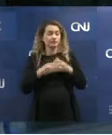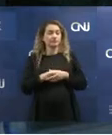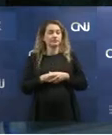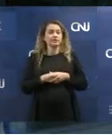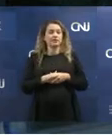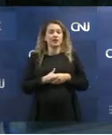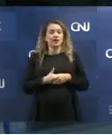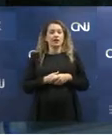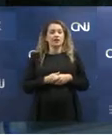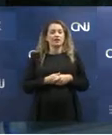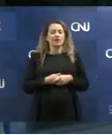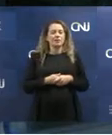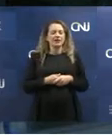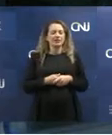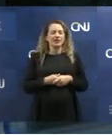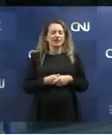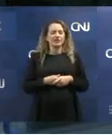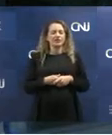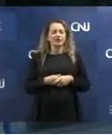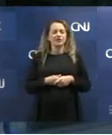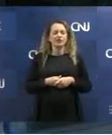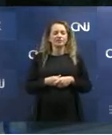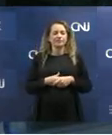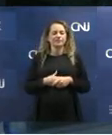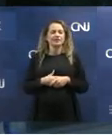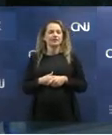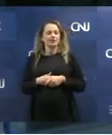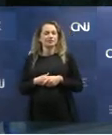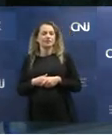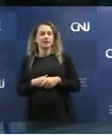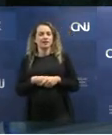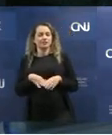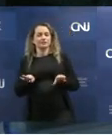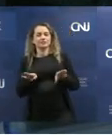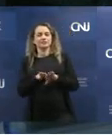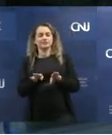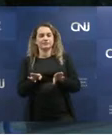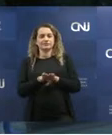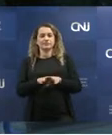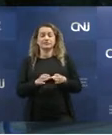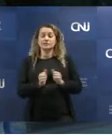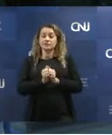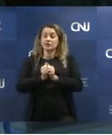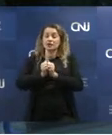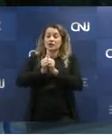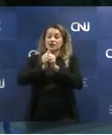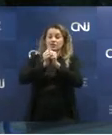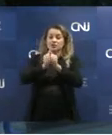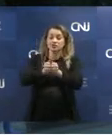no caso anterior, muito embora estivesse tentado acompanhar o ministro Vieira de Mello,